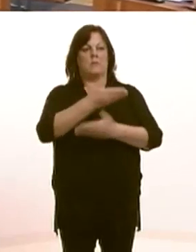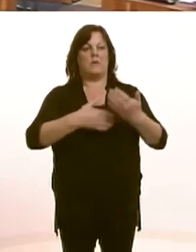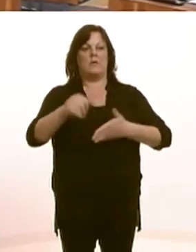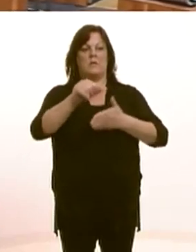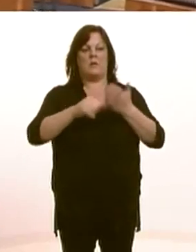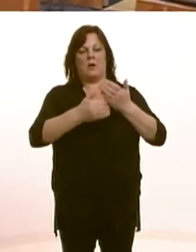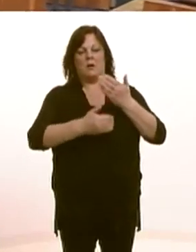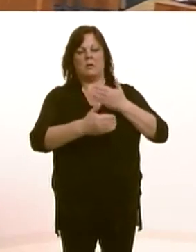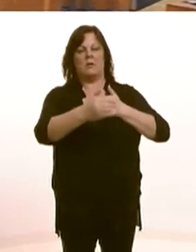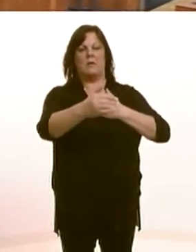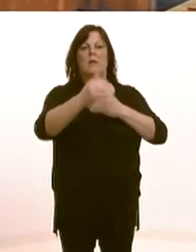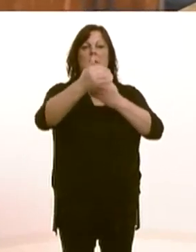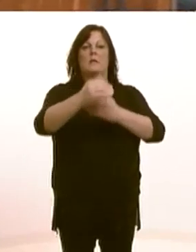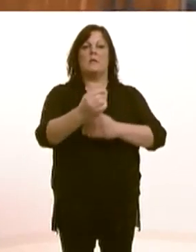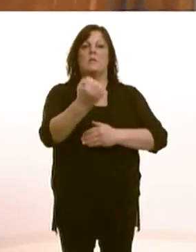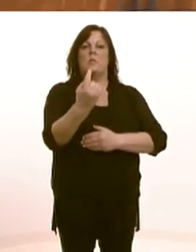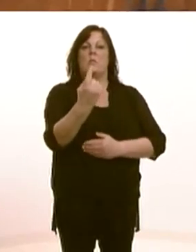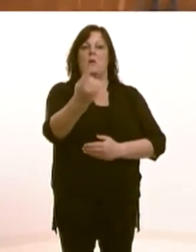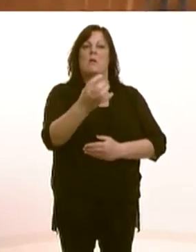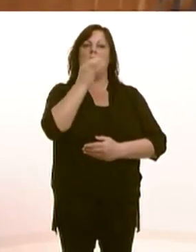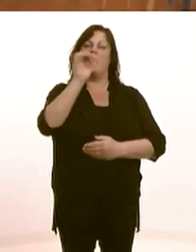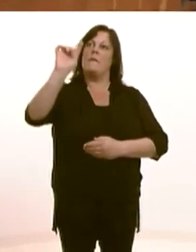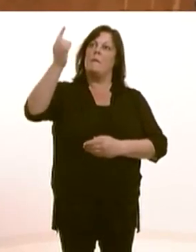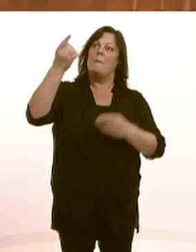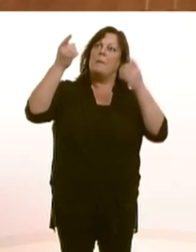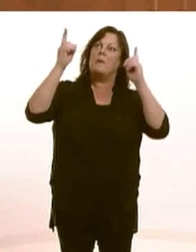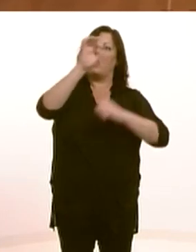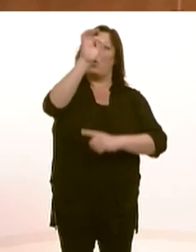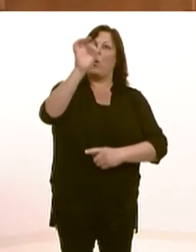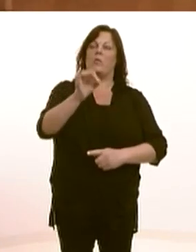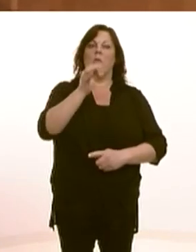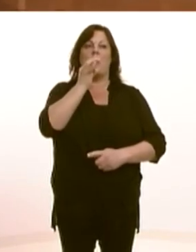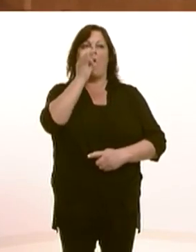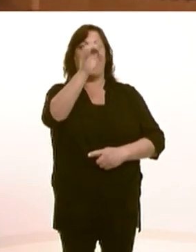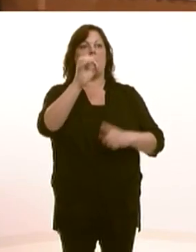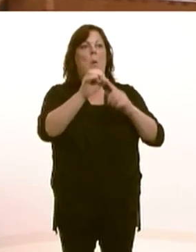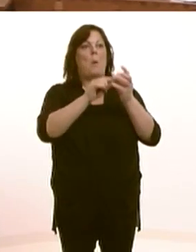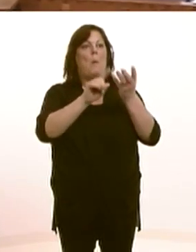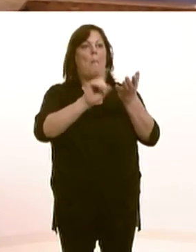cwestiynau iír Prif Weinidog, ac rwyín galw ar Paul Davies i ofyn y cwestiwn cyntaf.